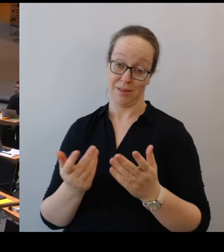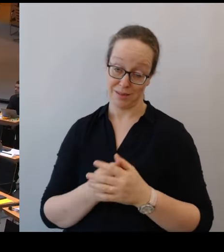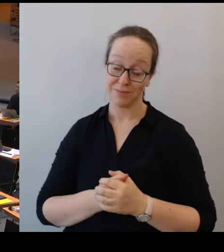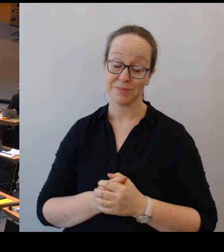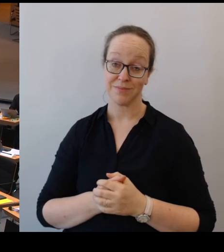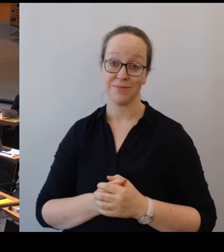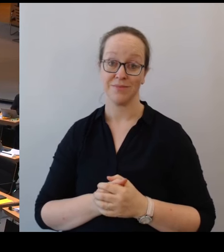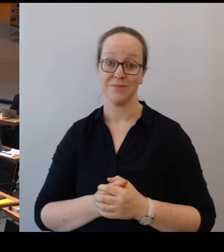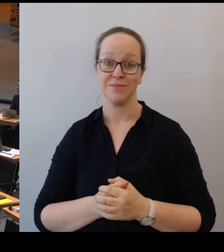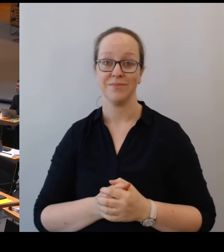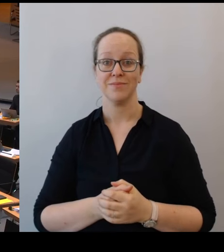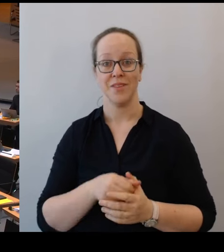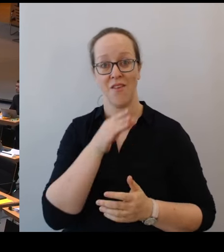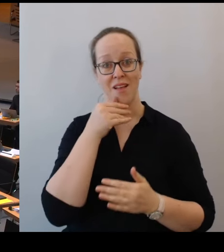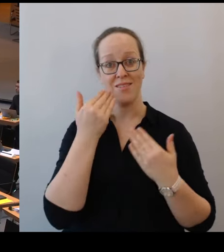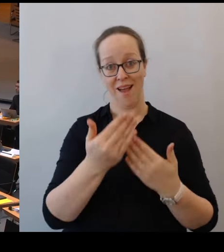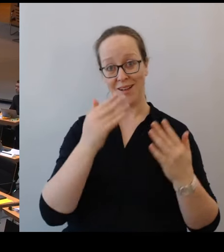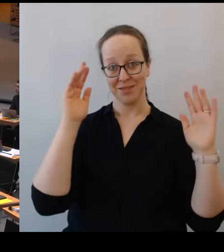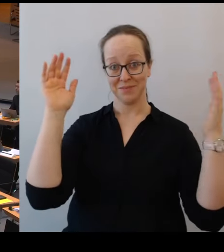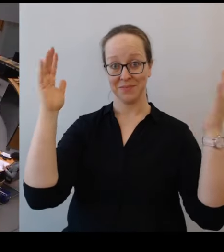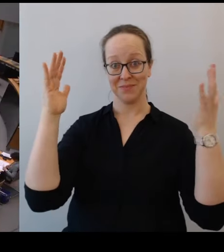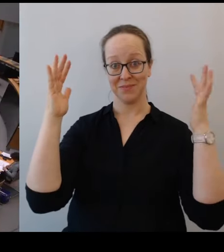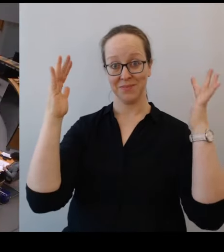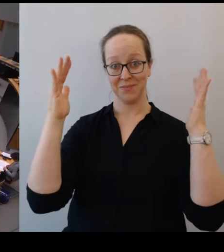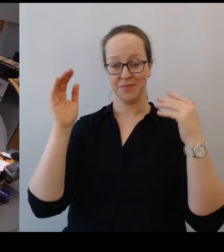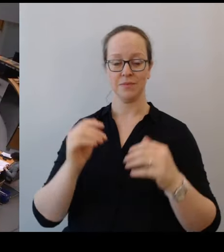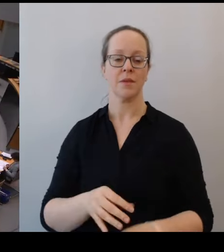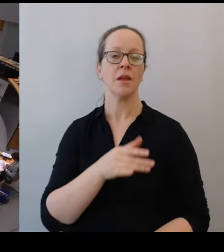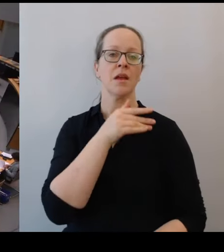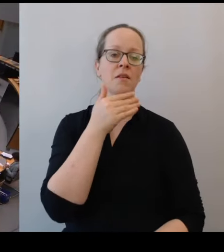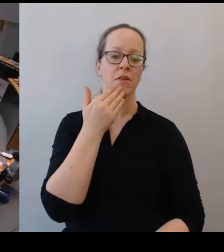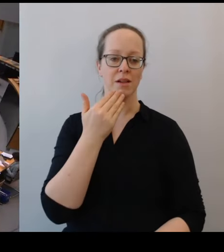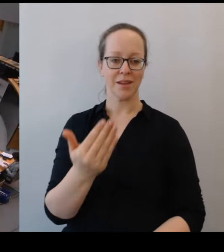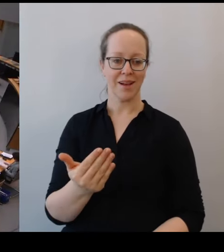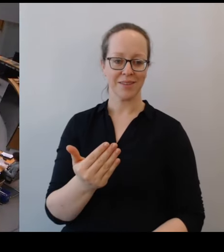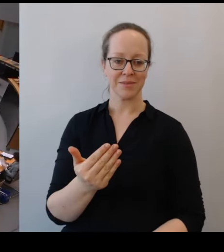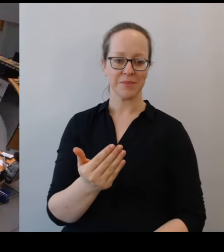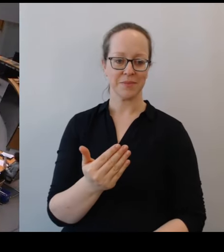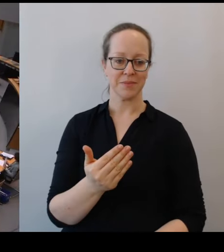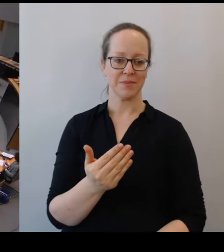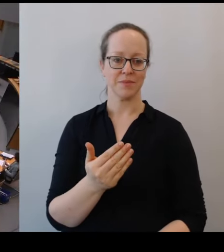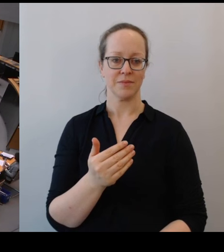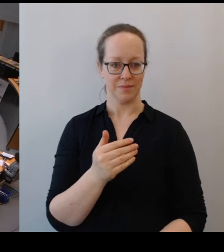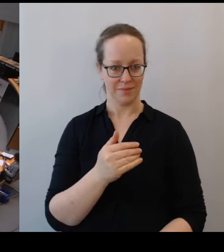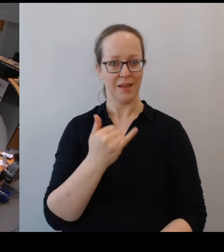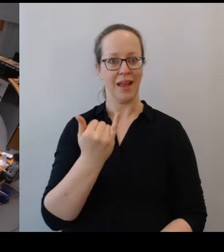(Rednerwechsel) Vielen Dank. Dann darf ich die Gelegenheit nutzen zum zweiten Mal heute eine Abordnung von Dienstkräften der Polizei Berlin